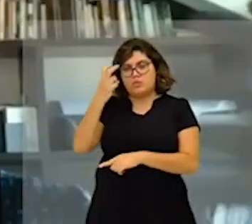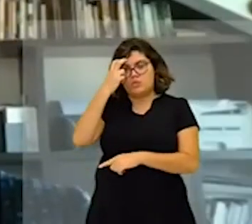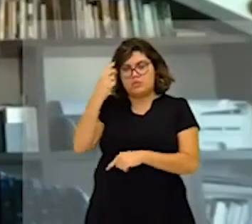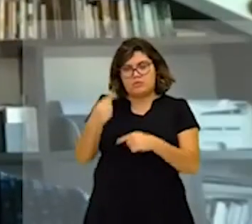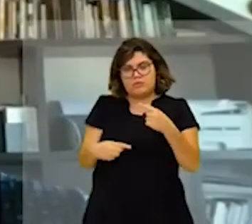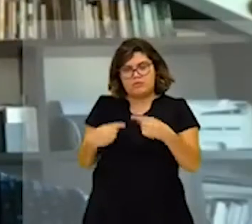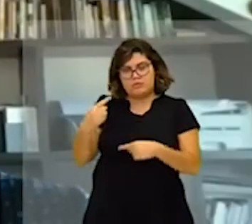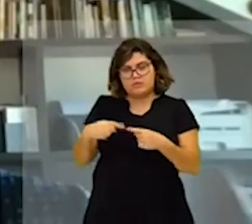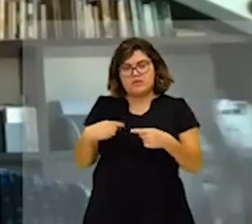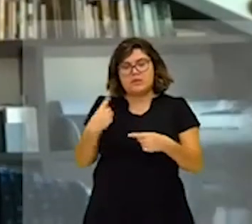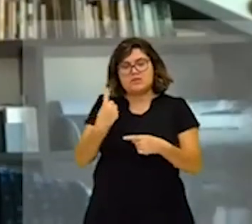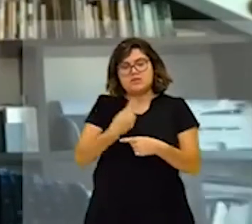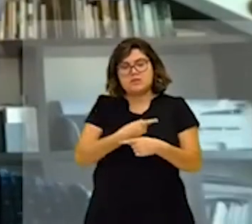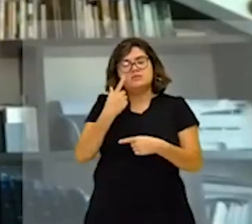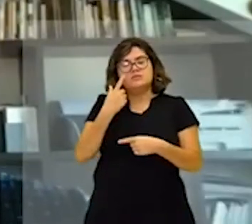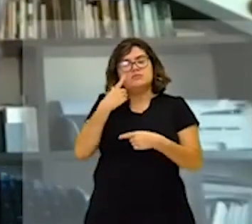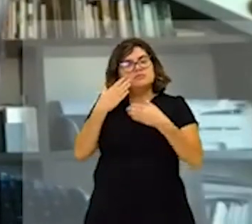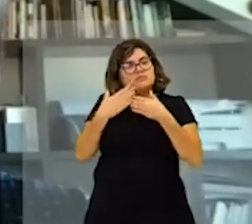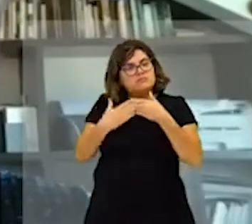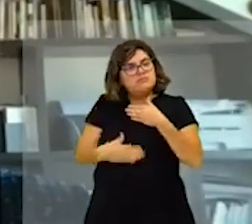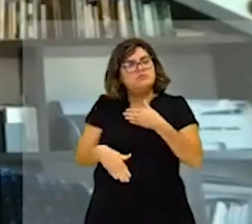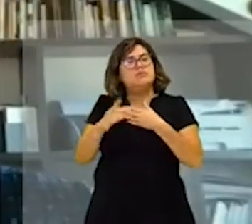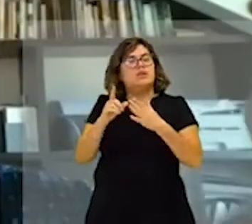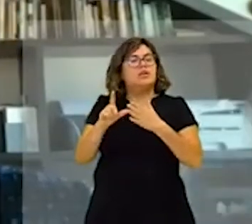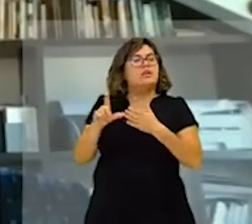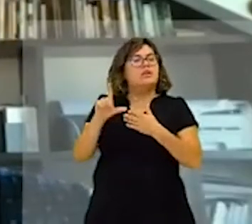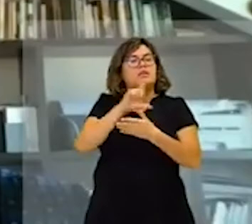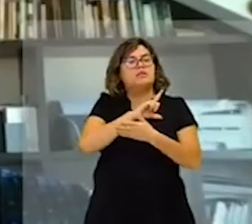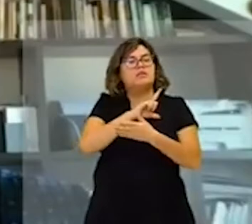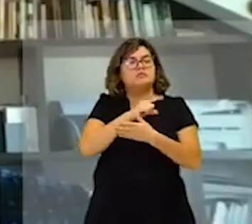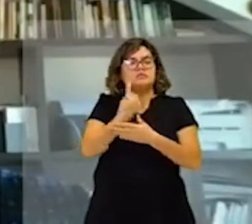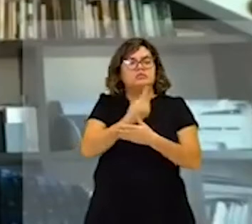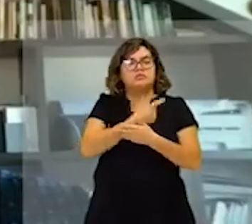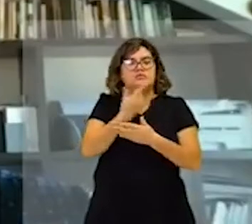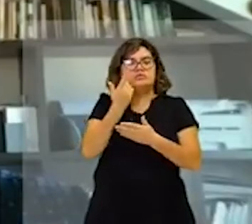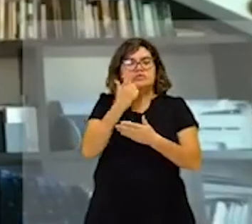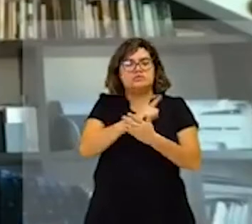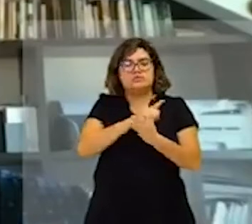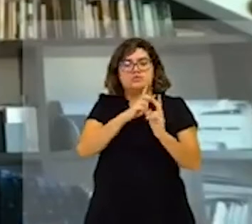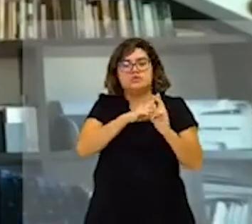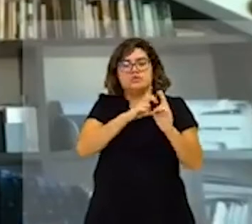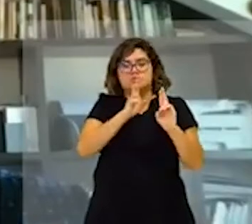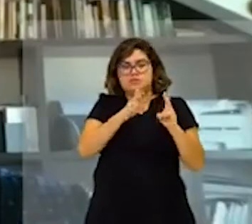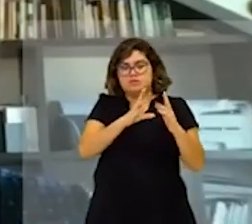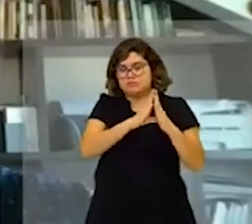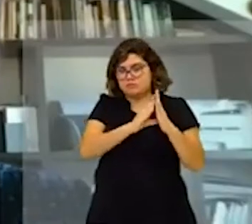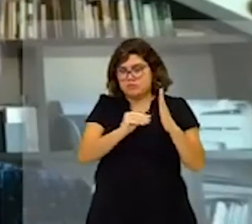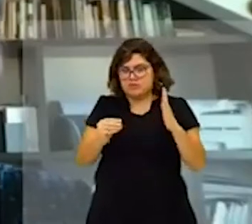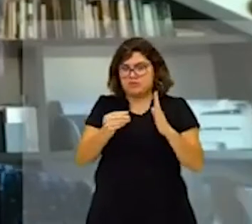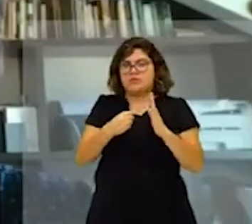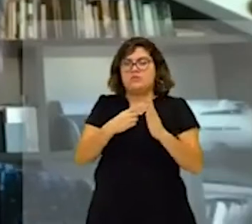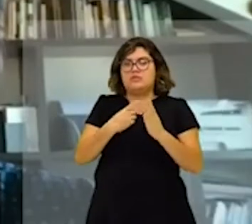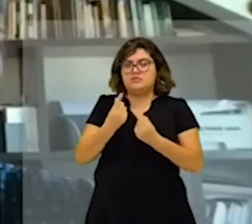que não se passe mu já antes de colocar um mesmo modelo de financiamento por exemplo tem efeitos